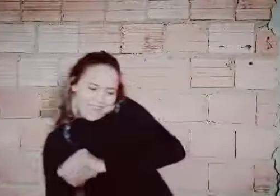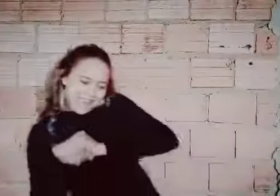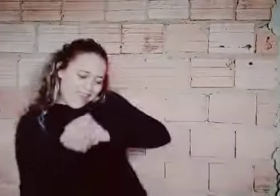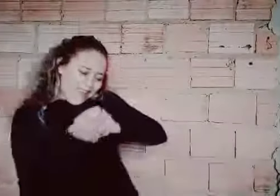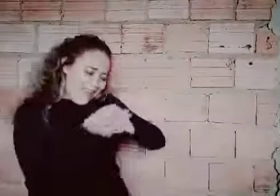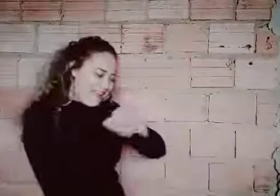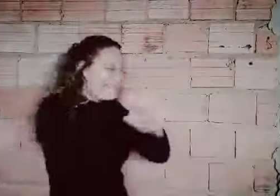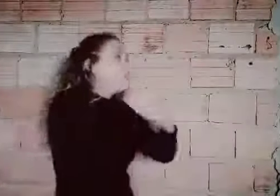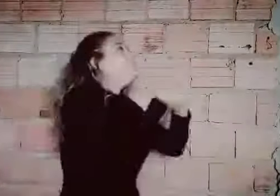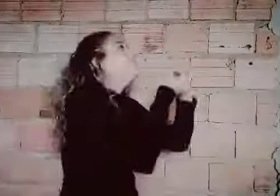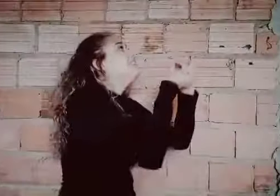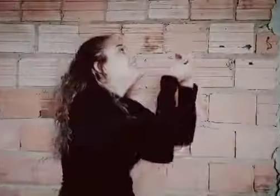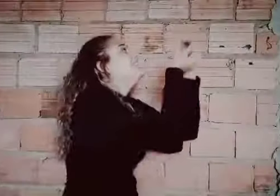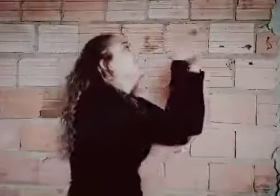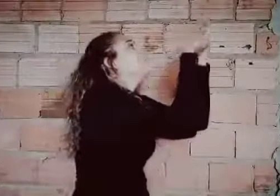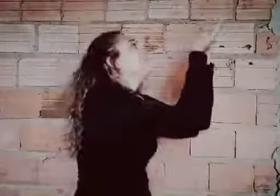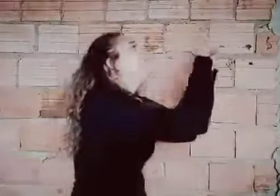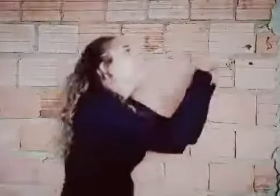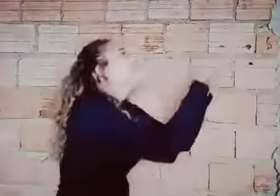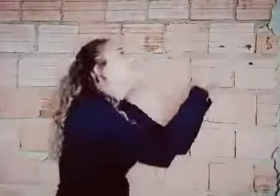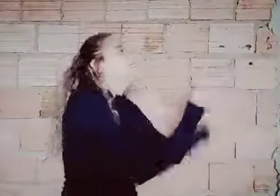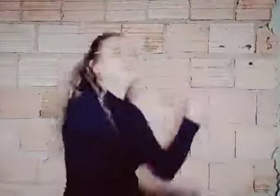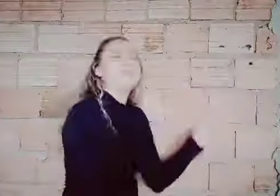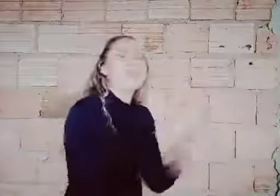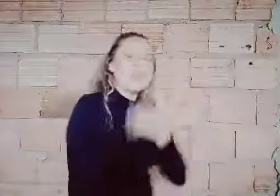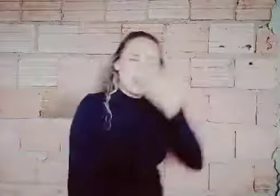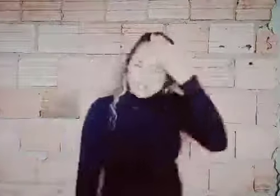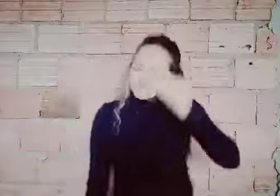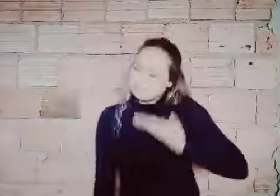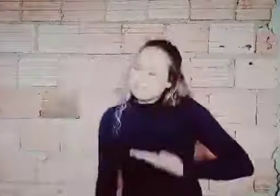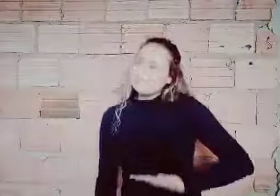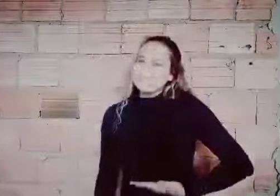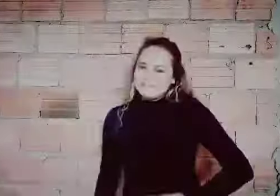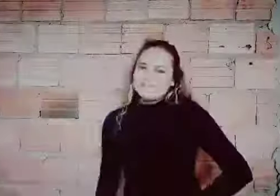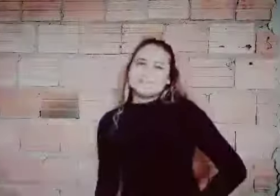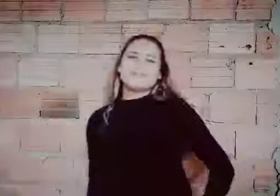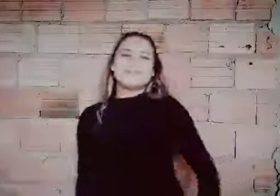Entre dentro de mim